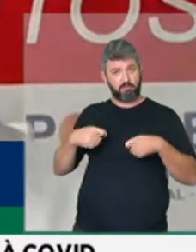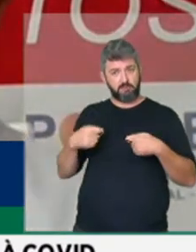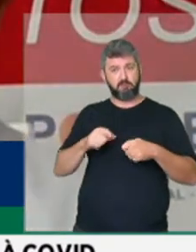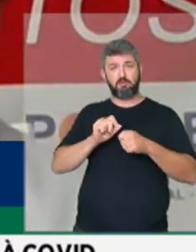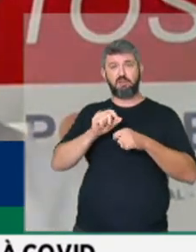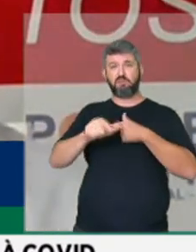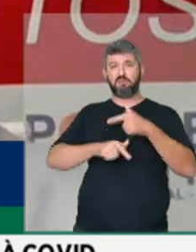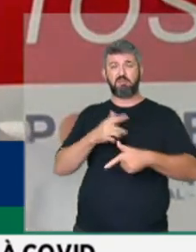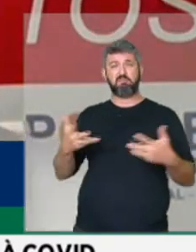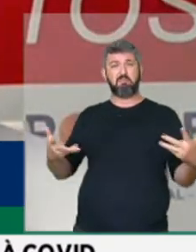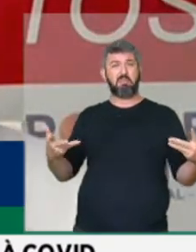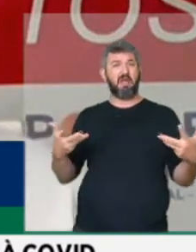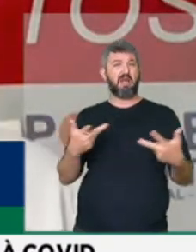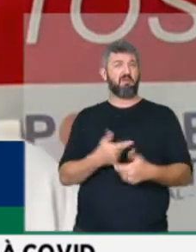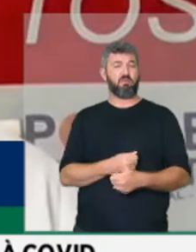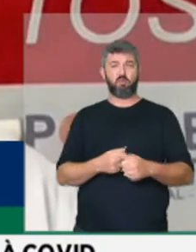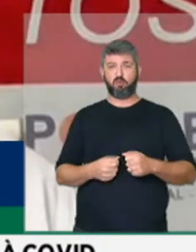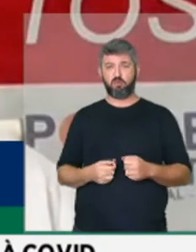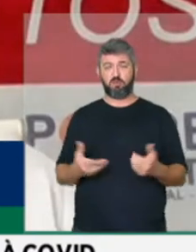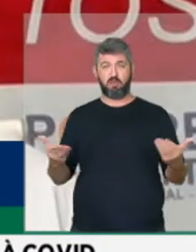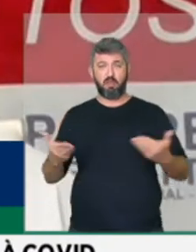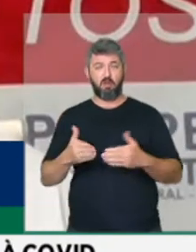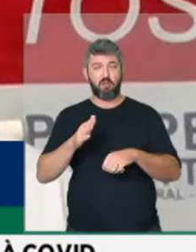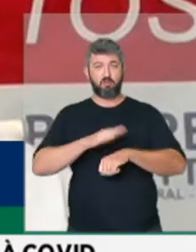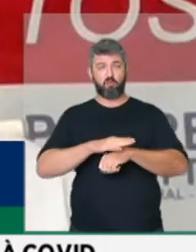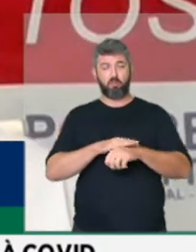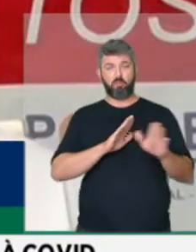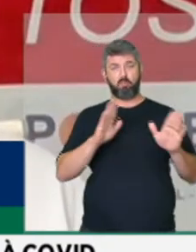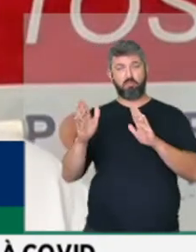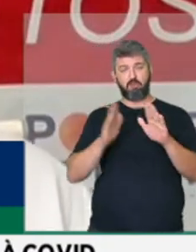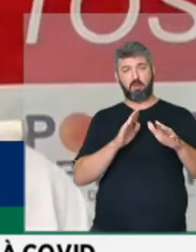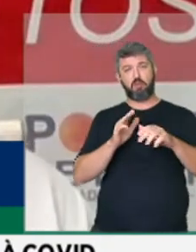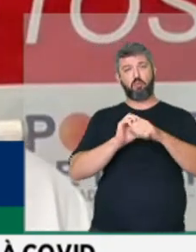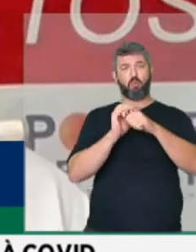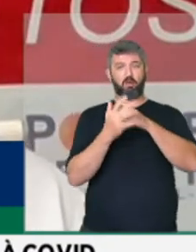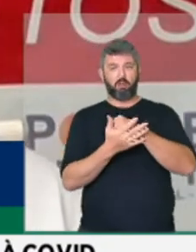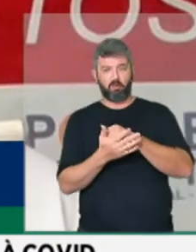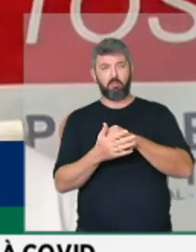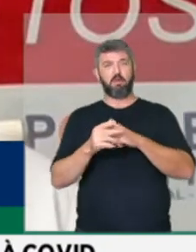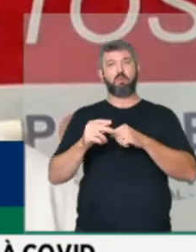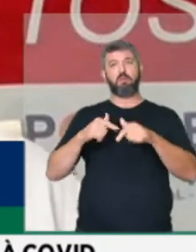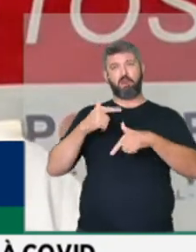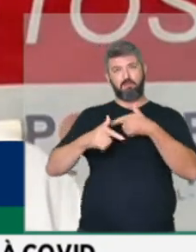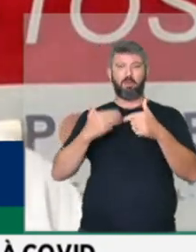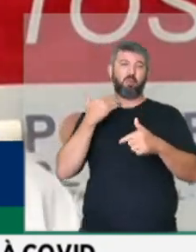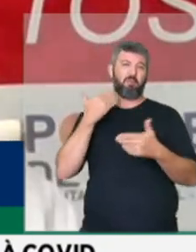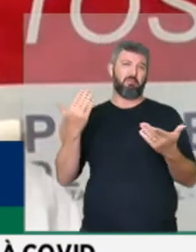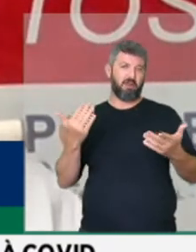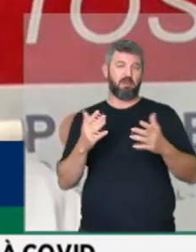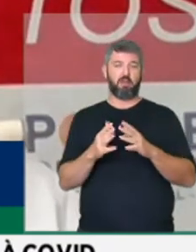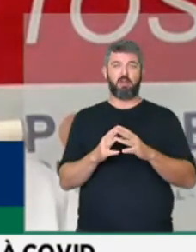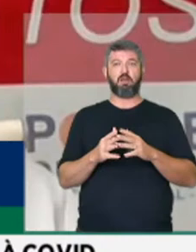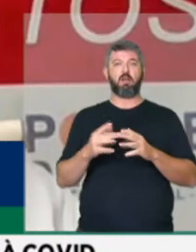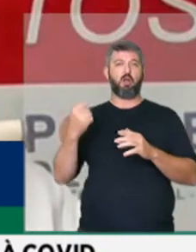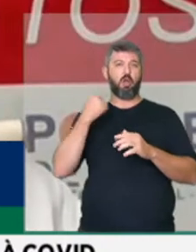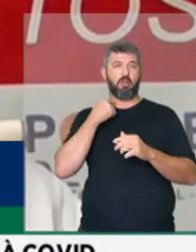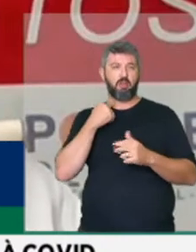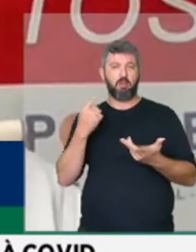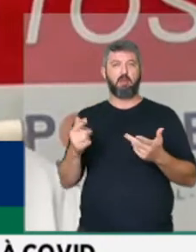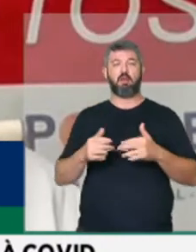CONHECIDA, RECONHECIDA E RESPEITADA. POR ISSO, EM DEFESA DA CAIXA ECONÔMICA FEDERAL PÚBLICA DOS TRABALHADORES DA CAIXA DOS